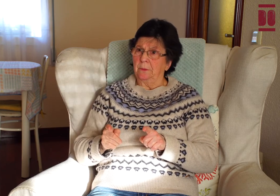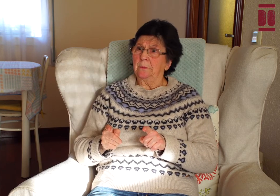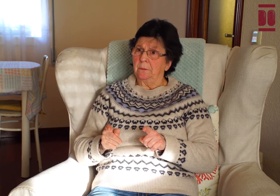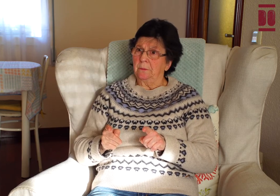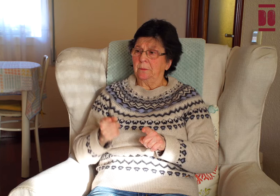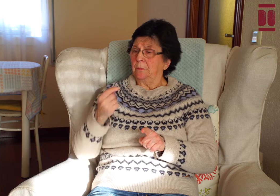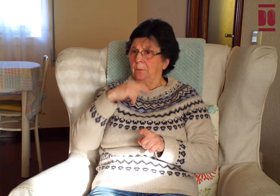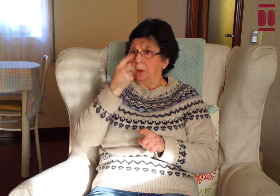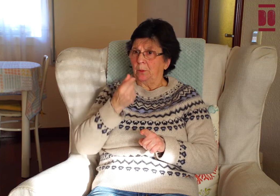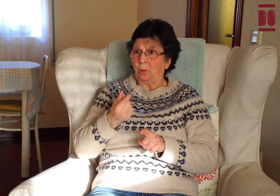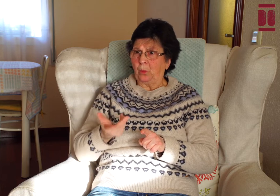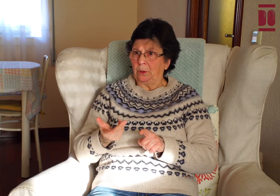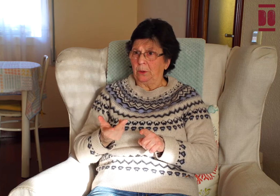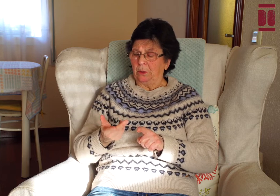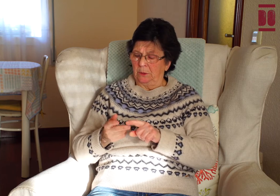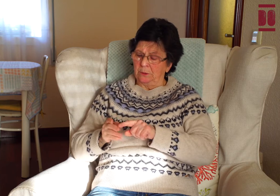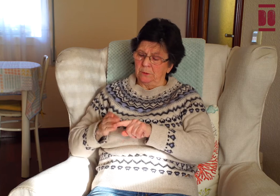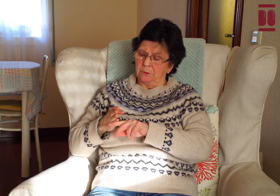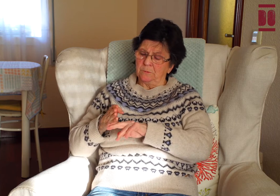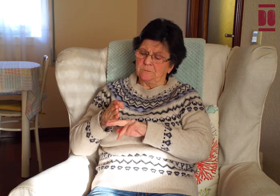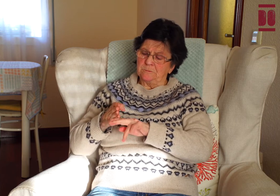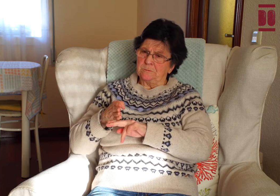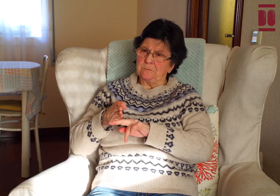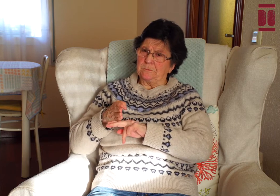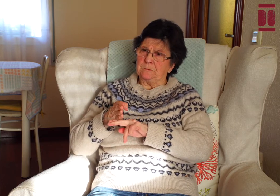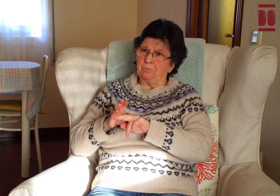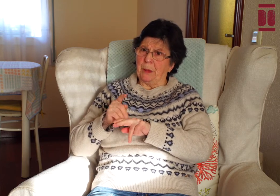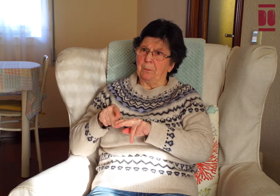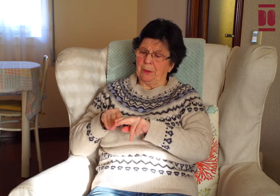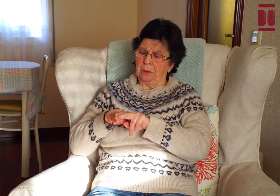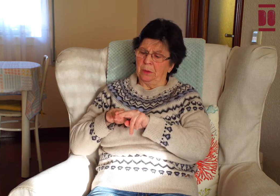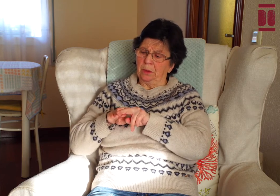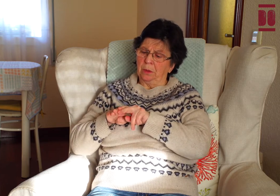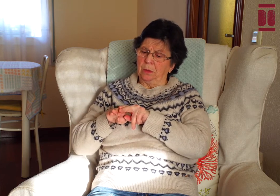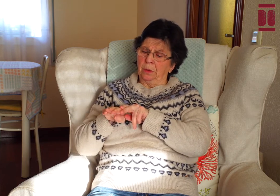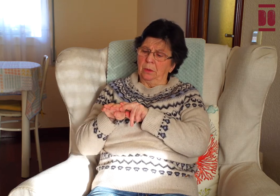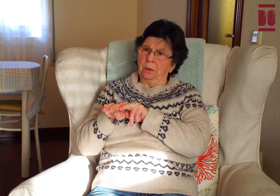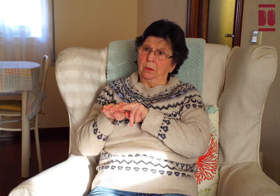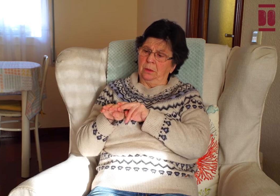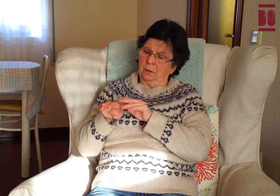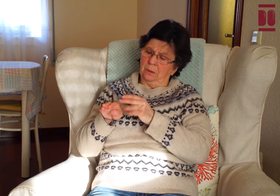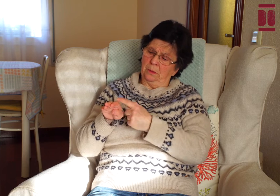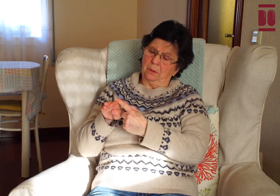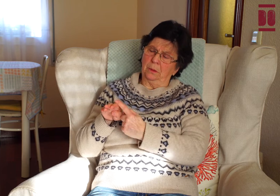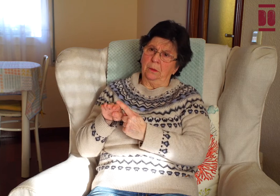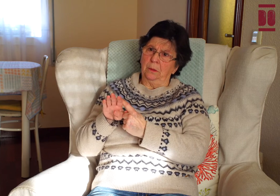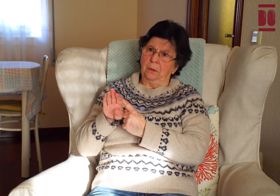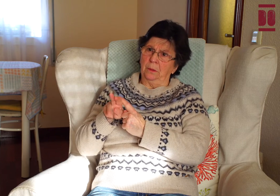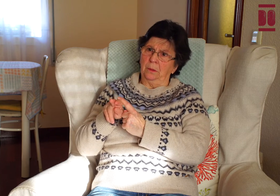mis padres no tenían dinero—, como no me cabía el pie, pues cortaron la puntera de los zapatos